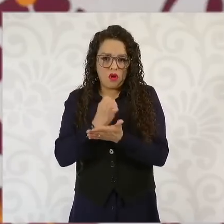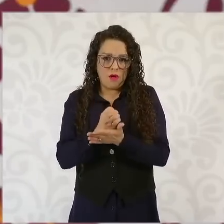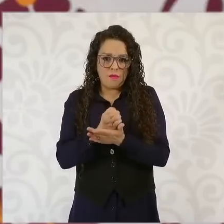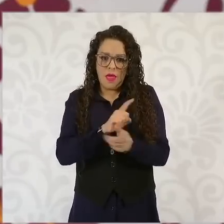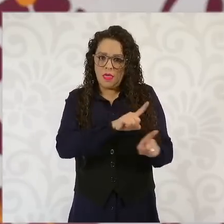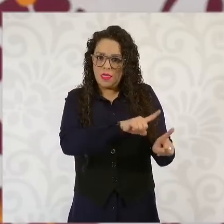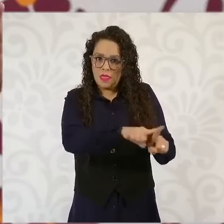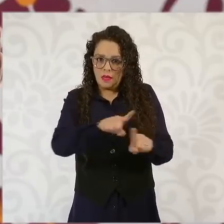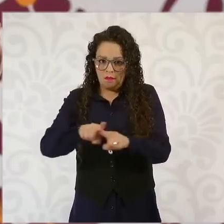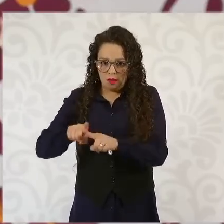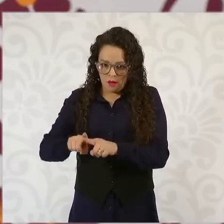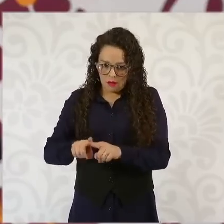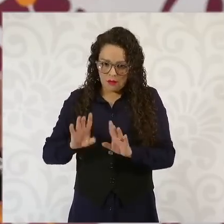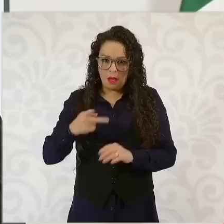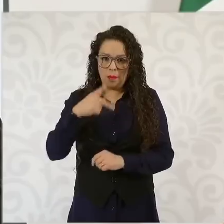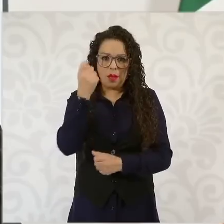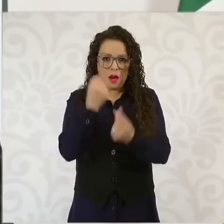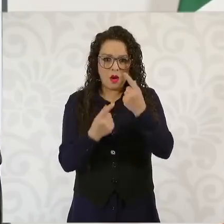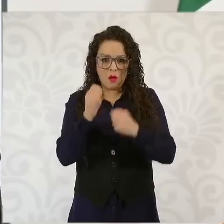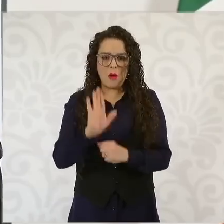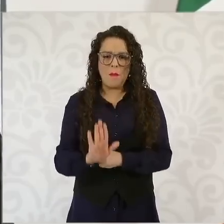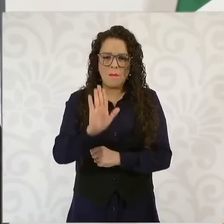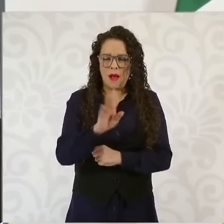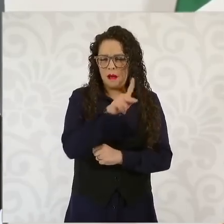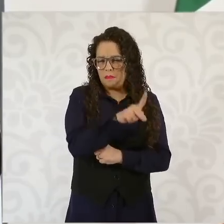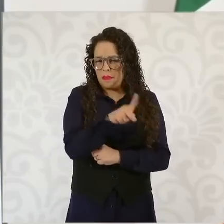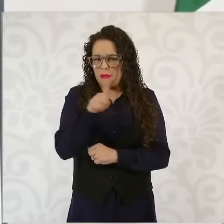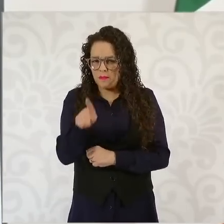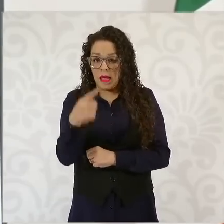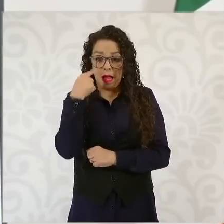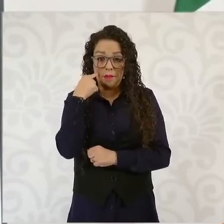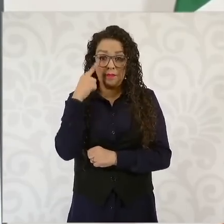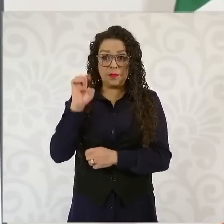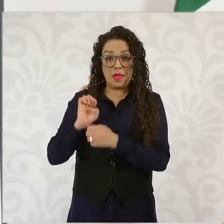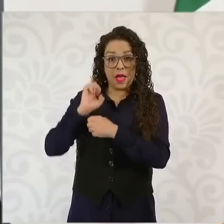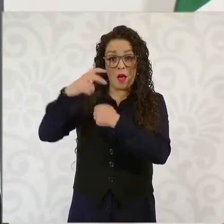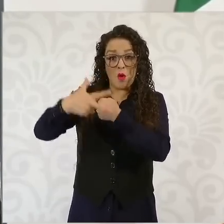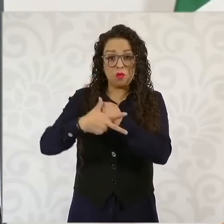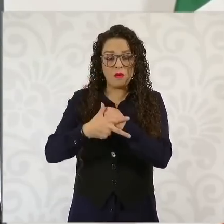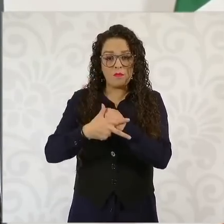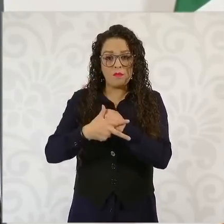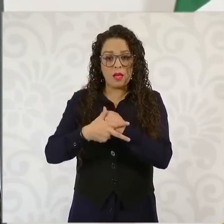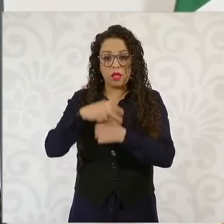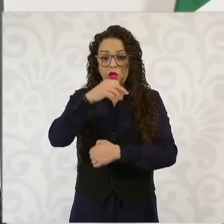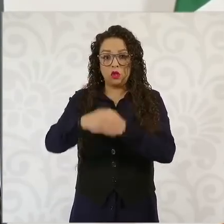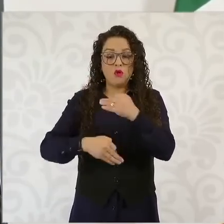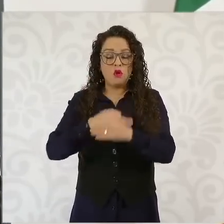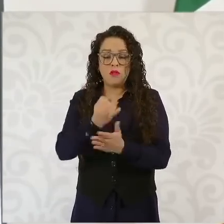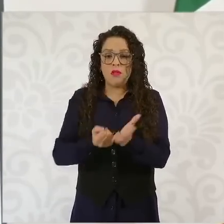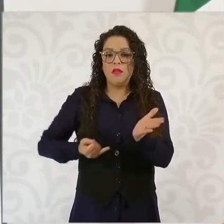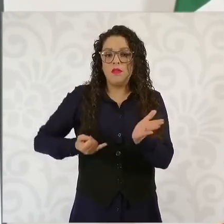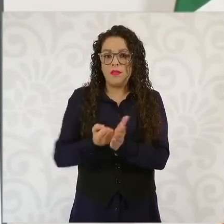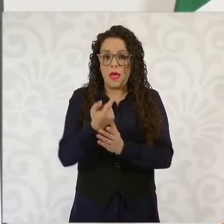anunciadas por otros países sobre todo la Unión Europea van a entrar en vigor en abril un paquete